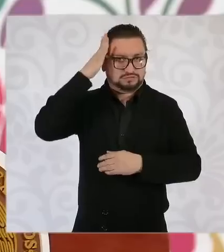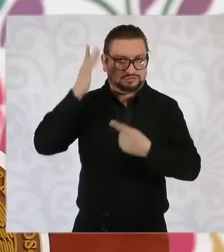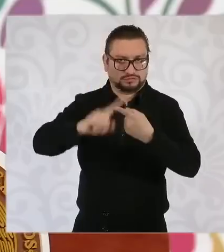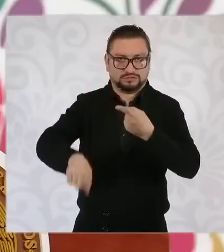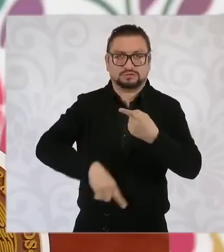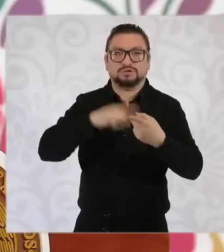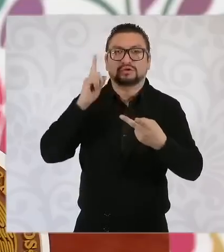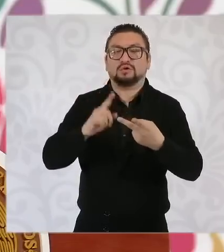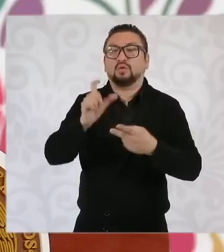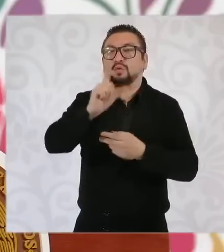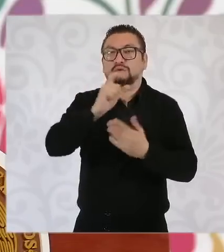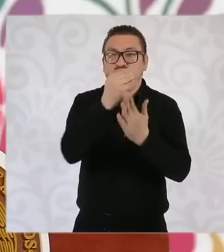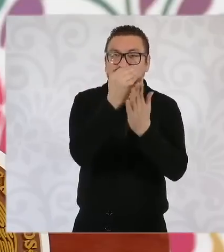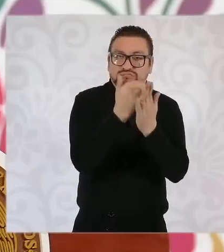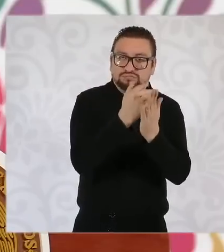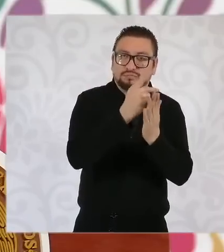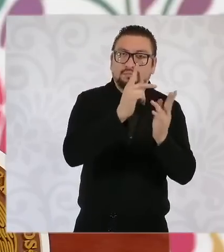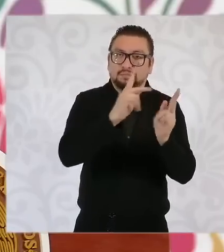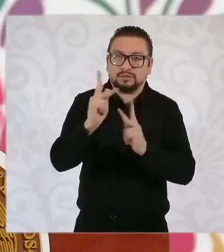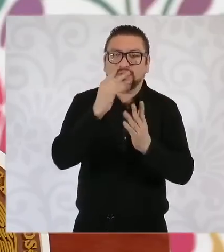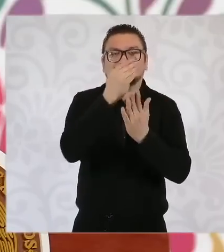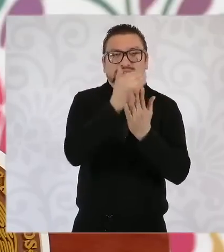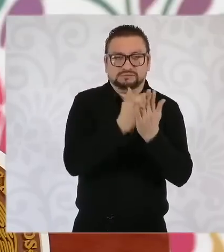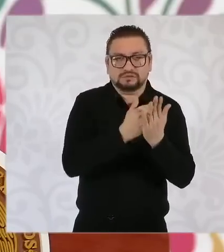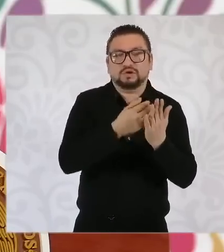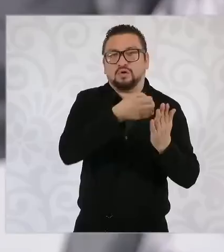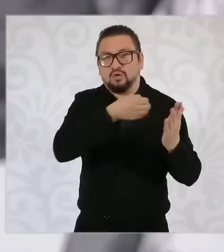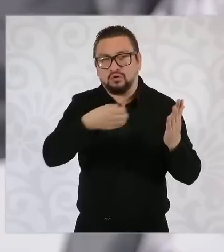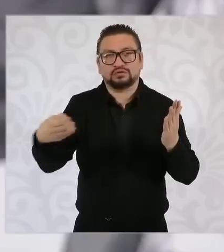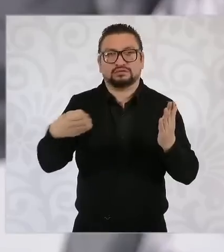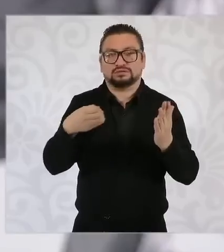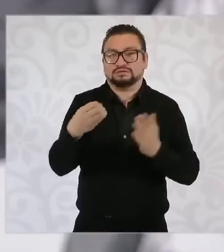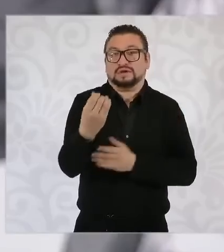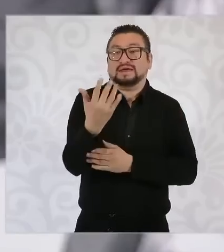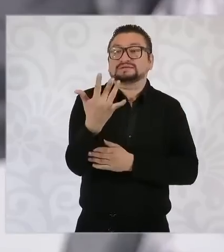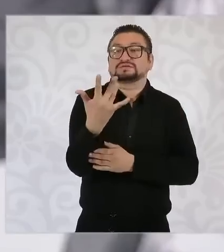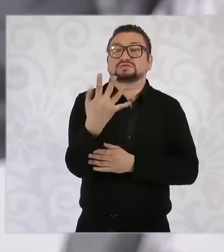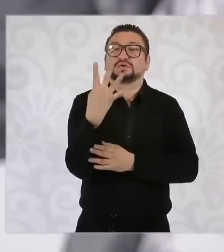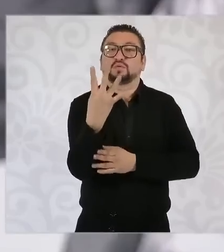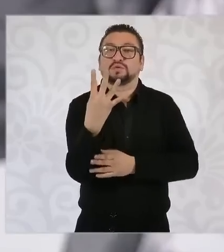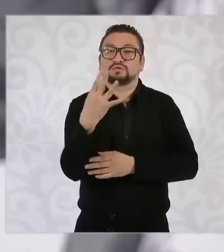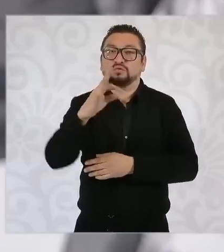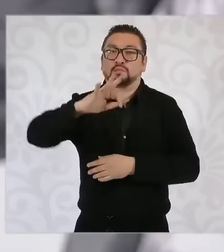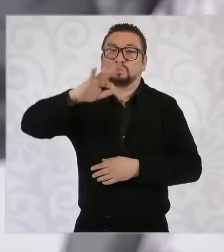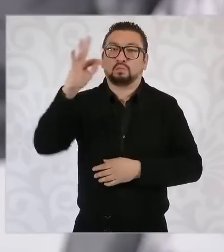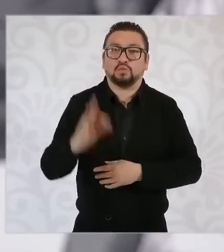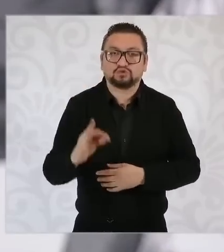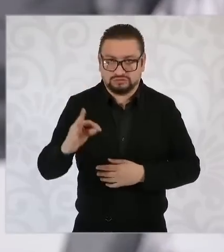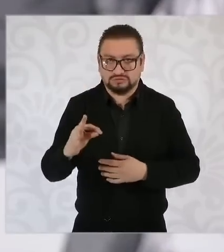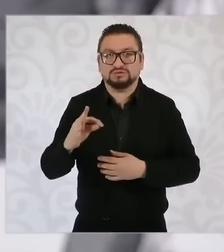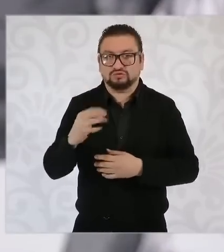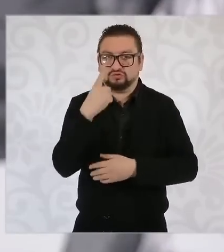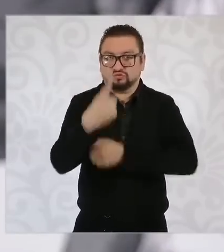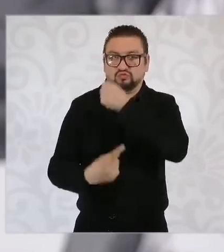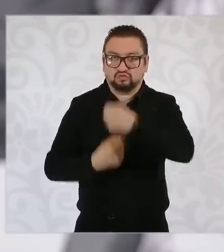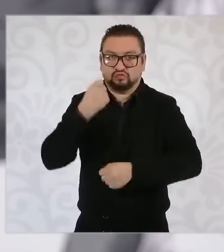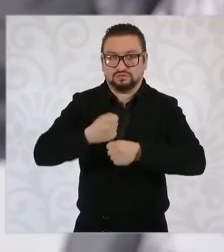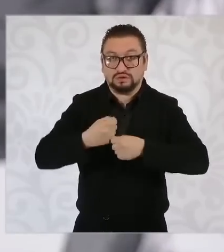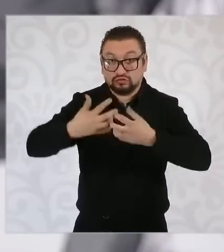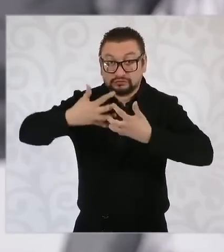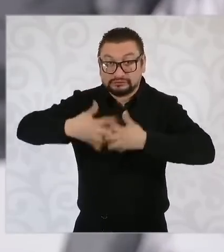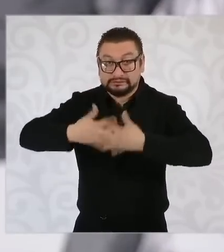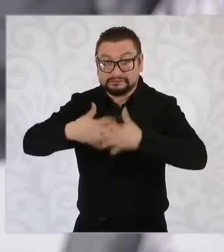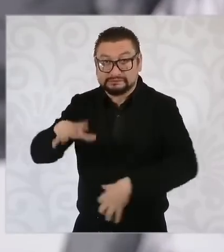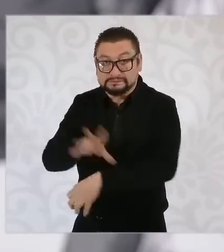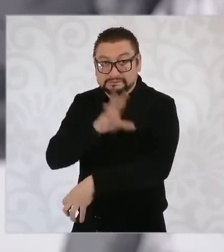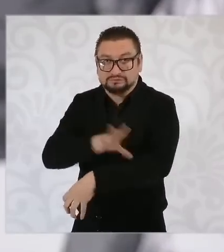planeación manteniendo al menos el 54 por del promedio anual de la generación eléctrica y se